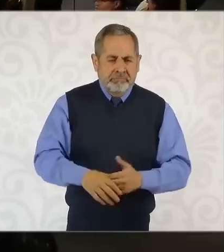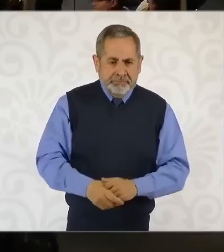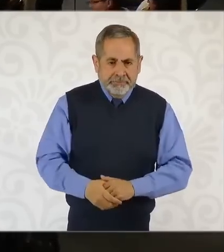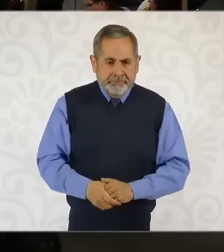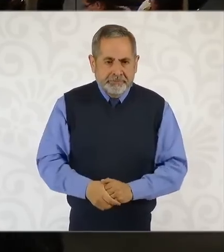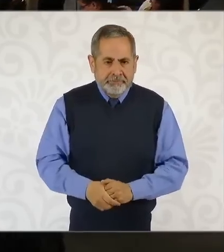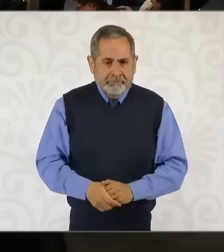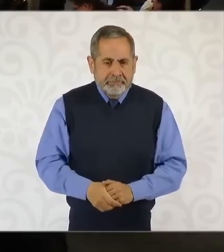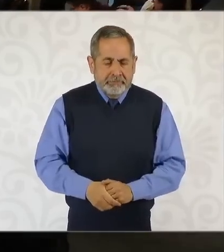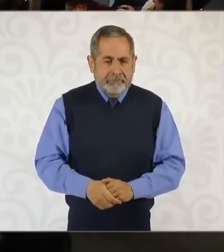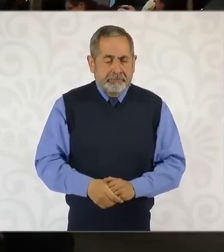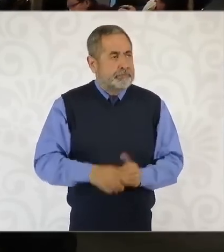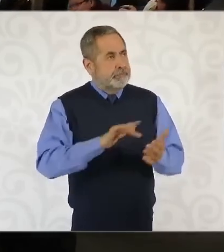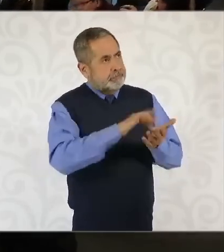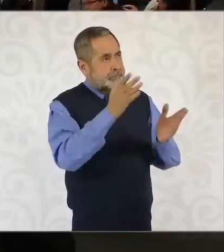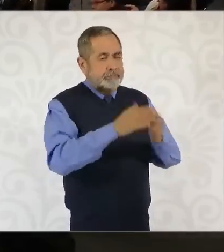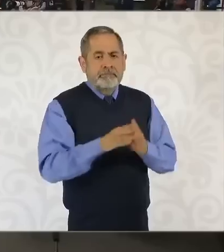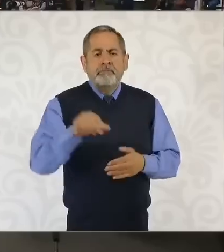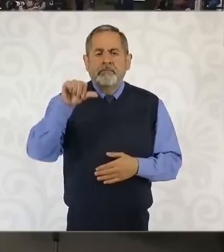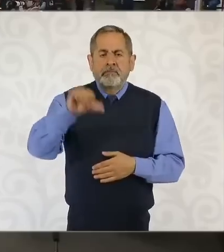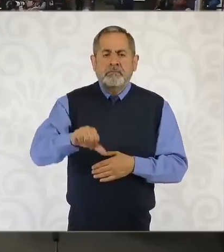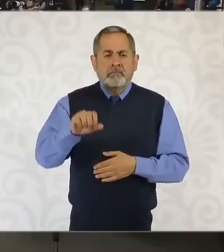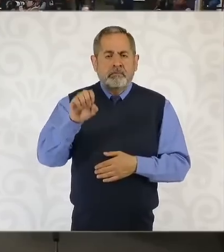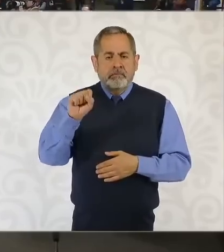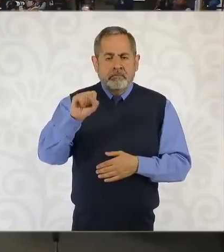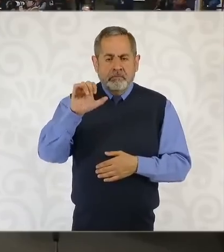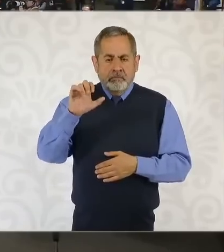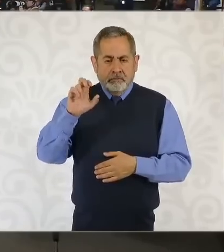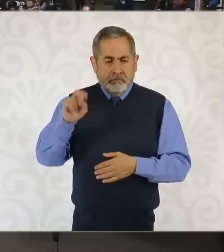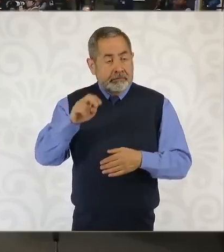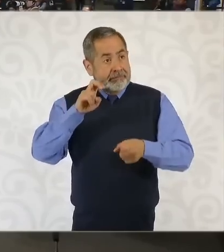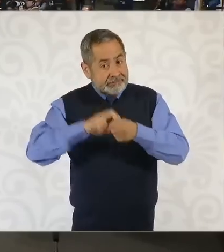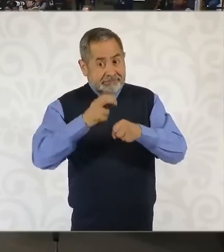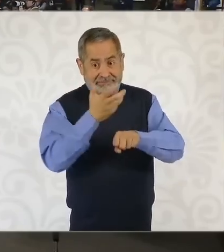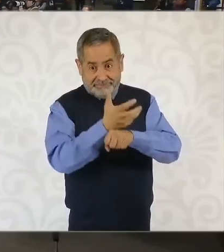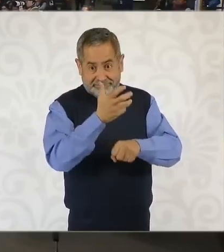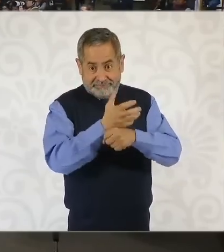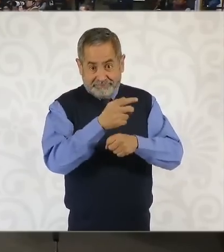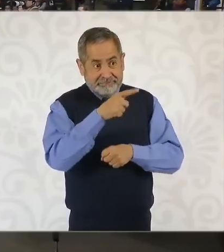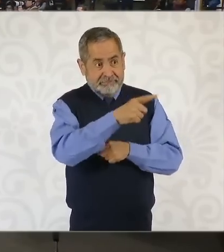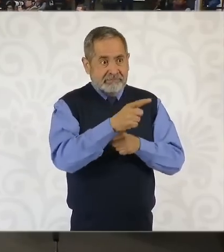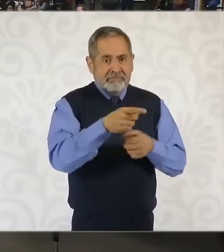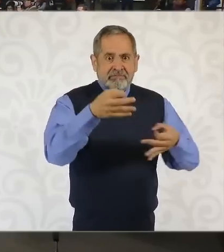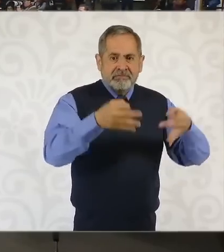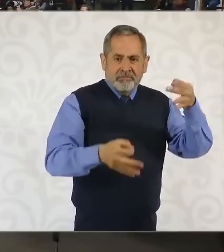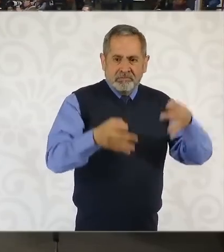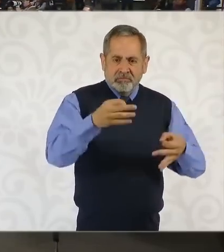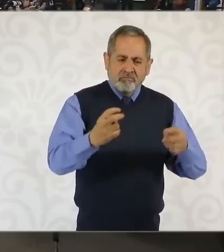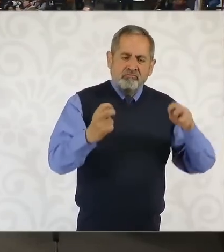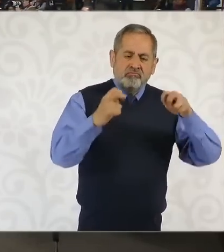tema eh hoy la suprema corte de Estados Unidos va a escuchar los argumentos del estado mexicano